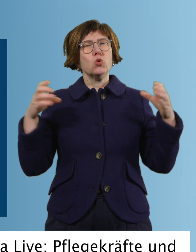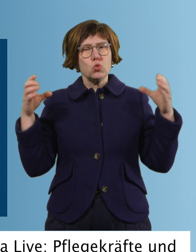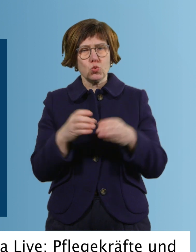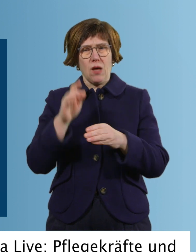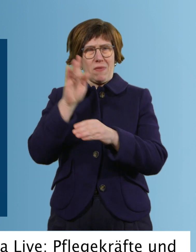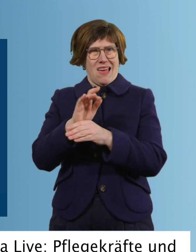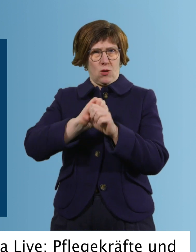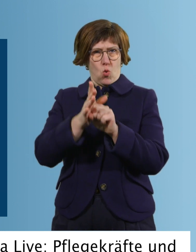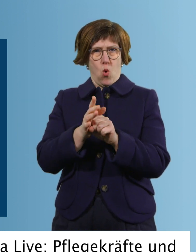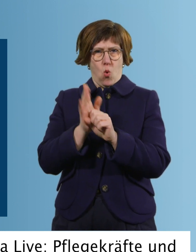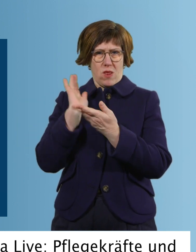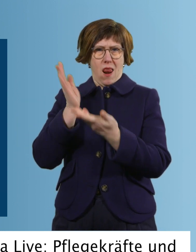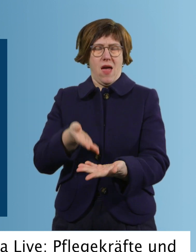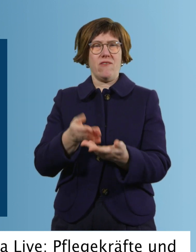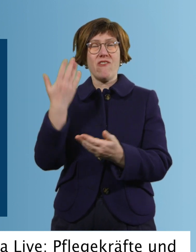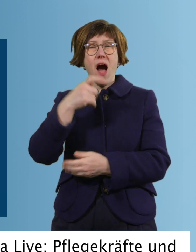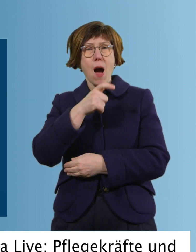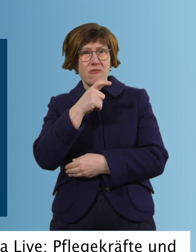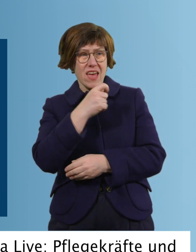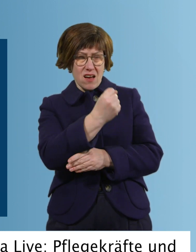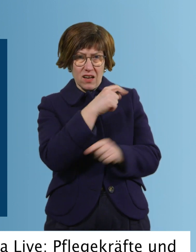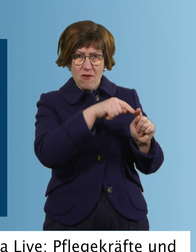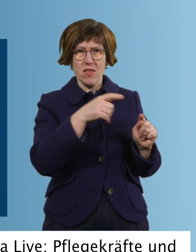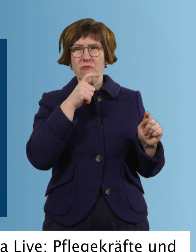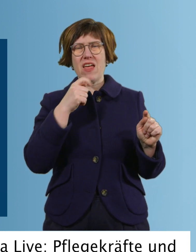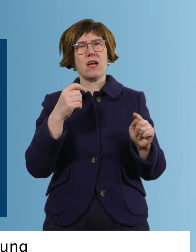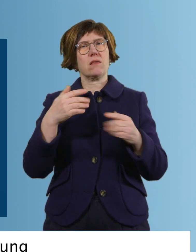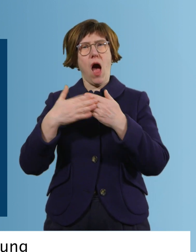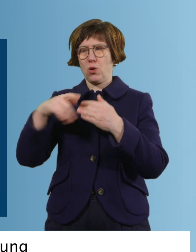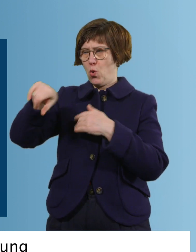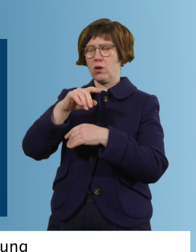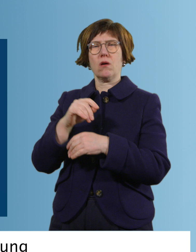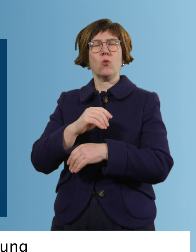Zusammen gegen Corona Live: Pflegekräfte und pflegende Angehörige und die Corona-Schutzimpfung